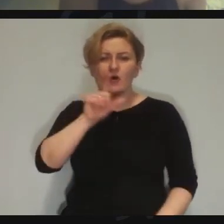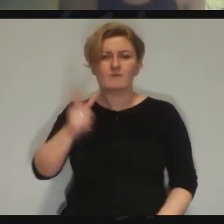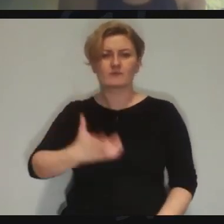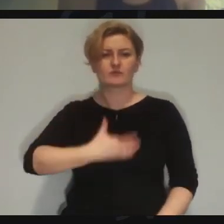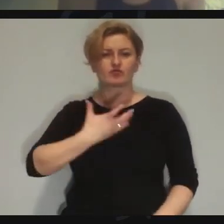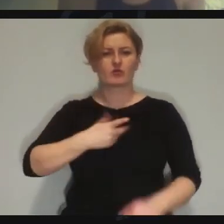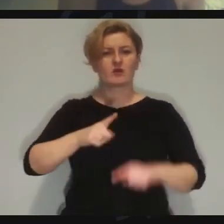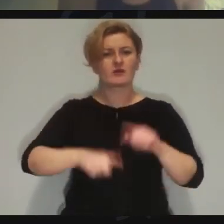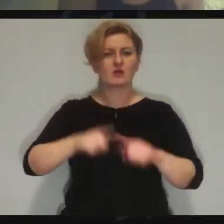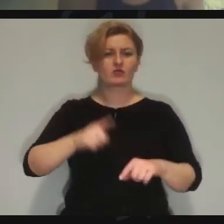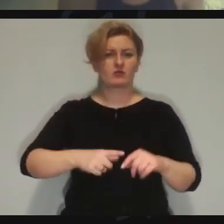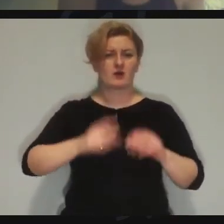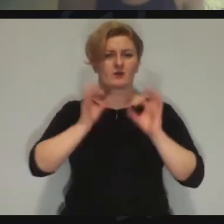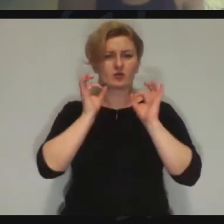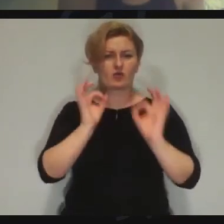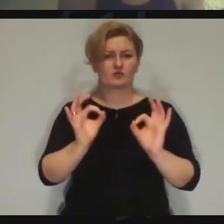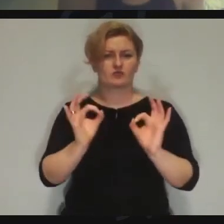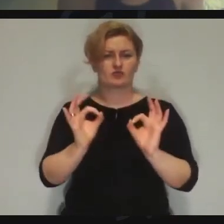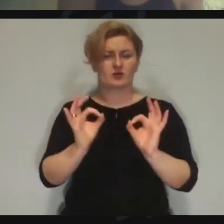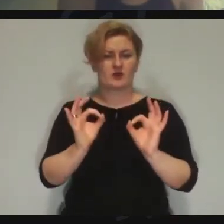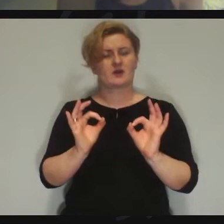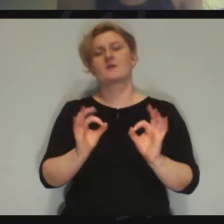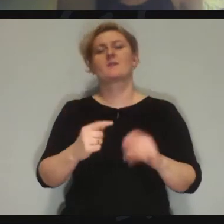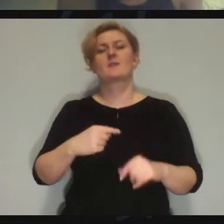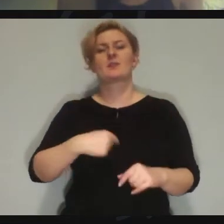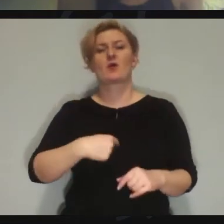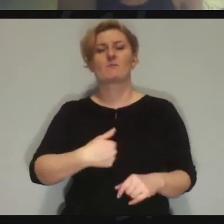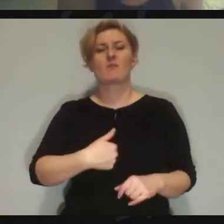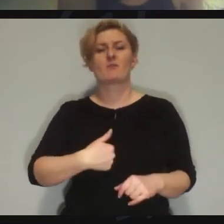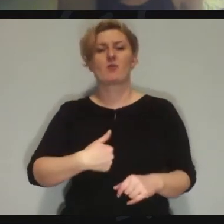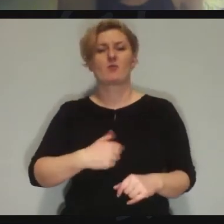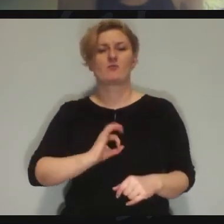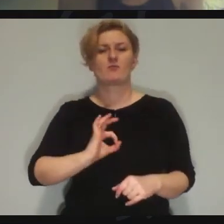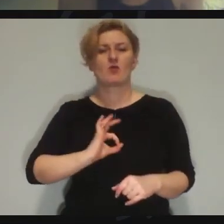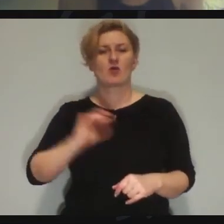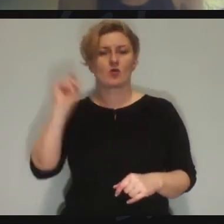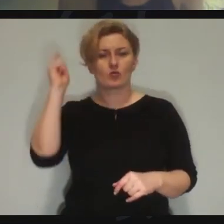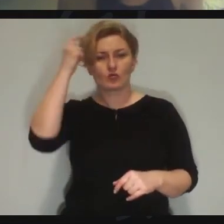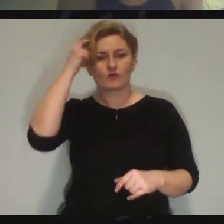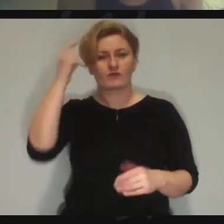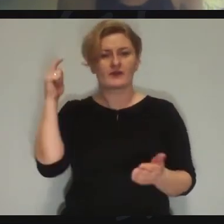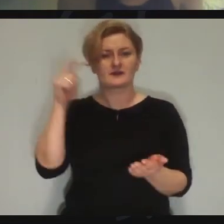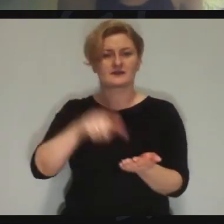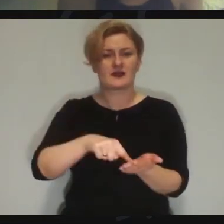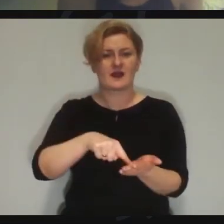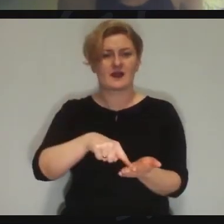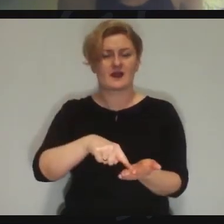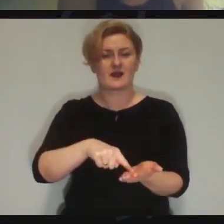To są moje główne cele i założenia socjoterapeutyczne.